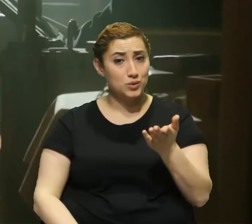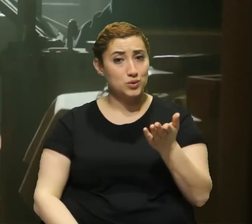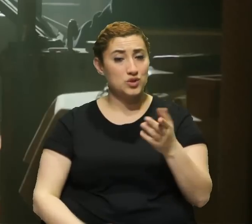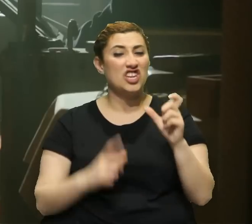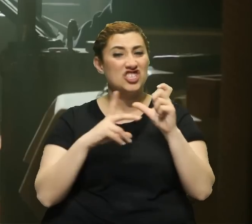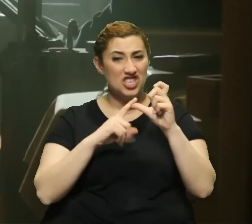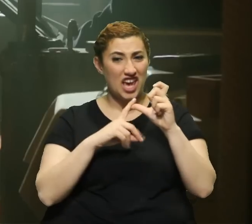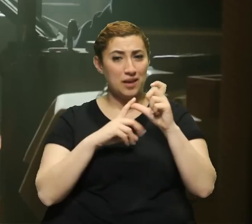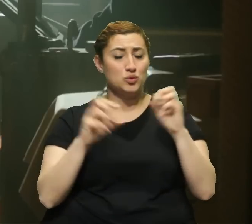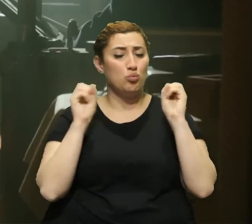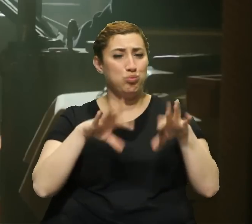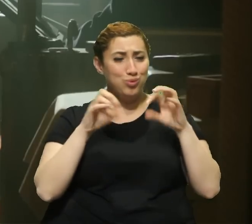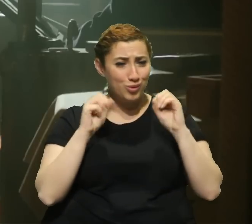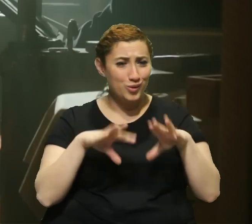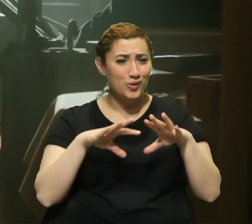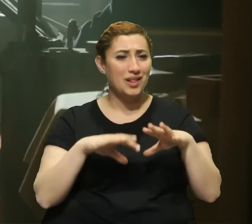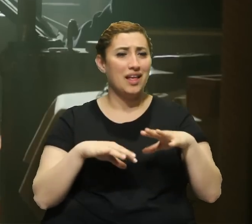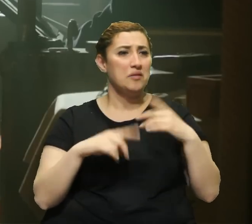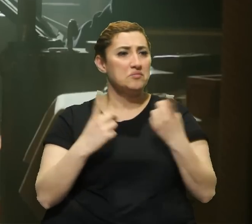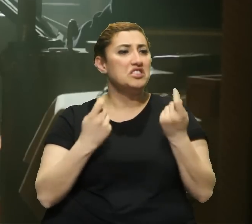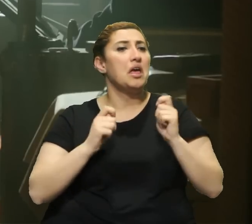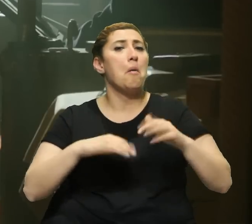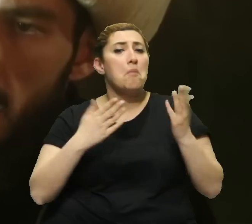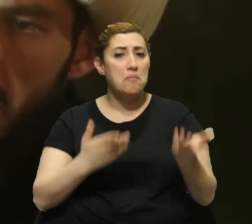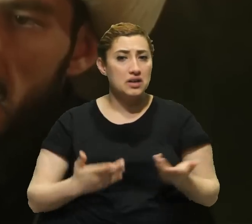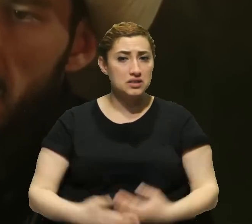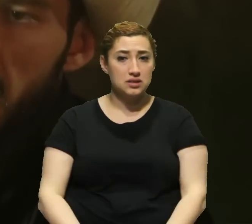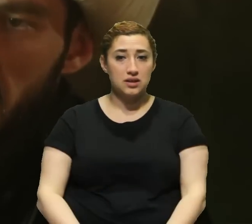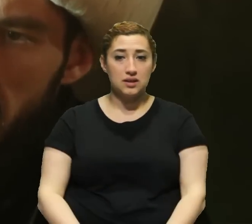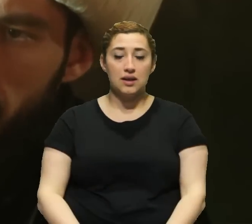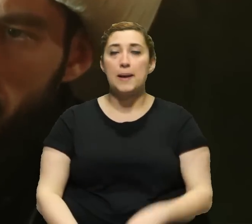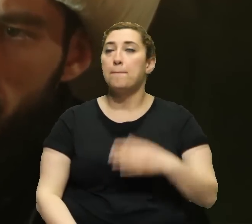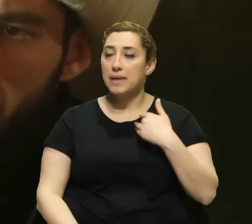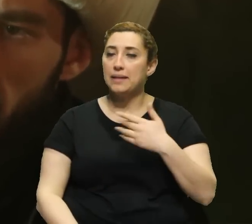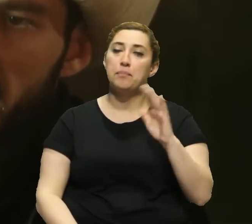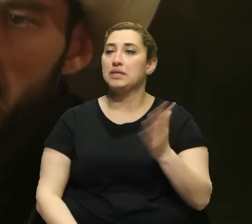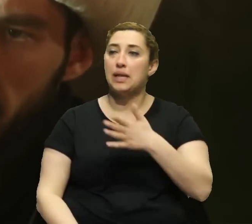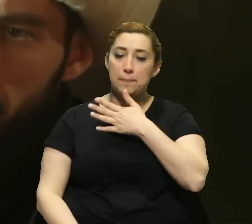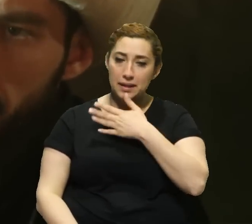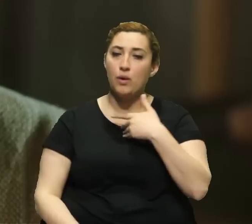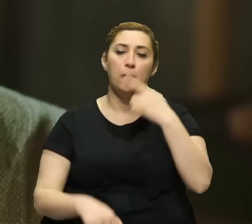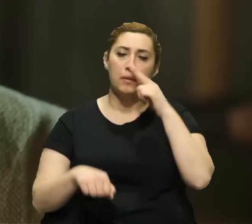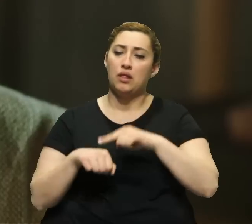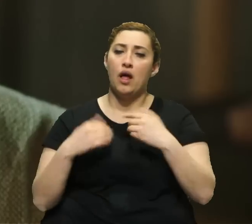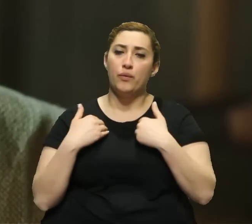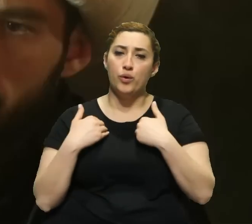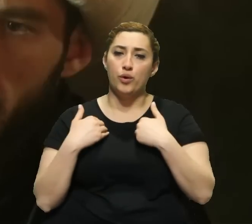Şeyh’imizin büyü ile sihirle ne işi ola? Velev ki bilirim ve inanırım.